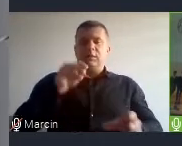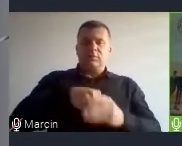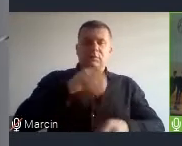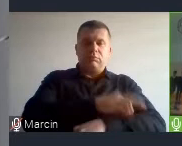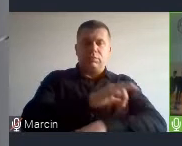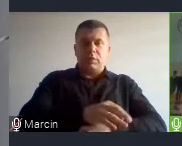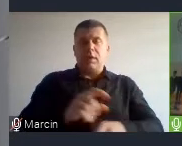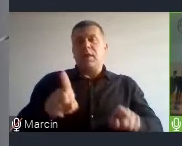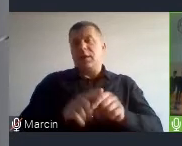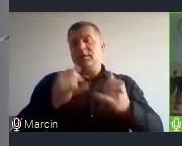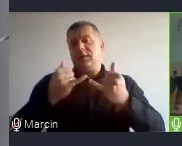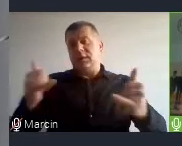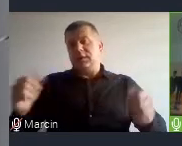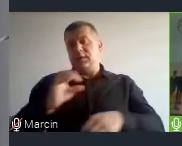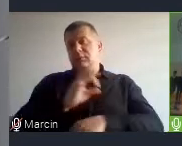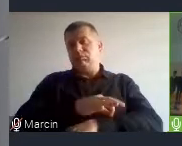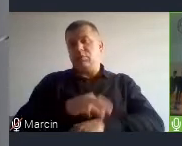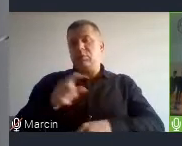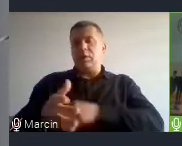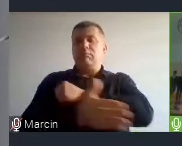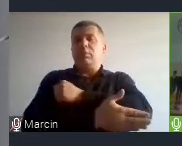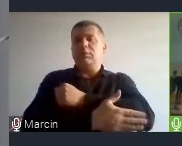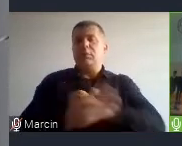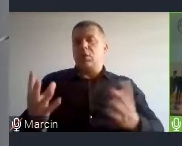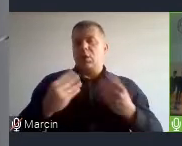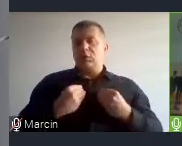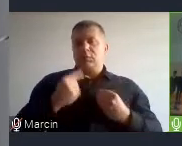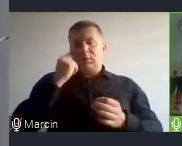Sumujemy wartości zamówień poza projektem i w projekcie,